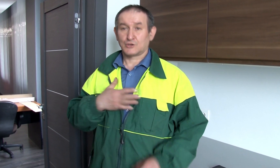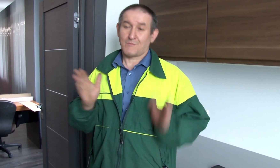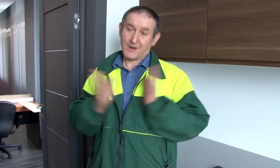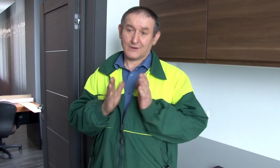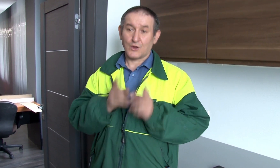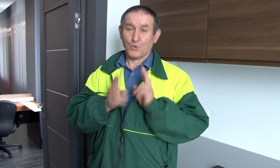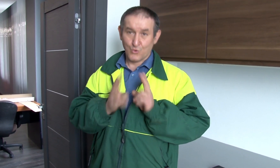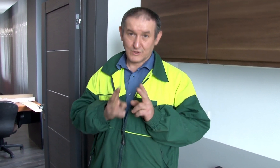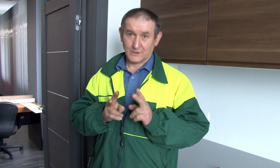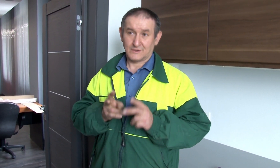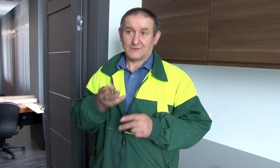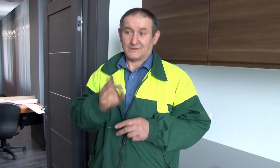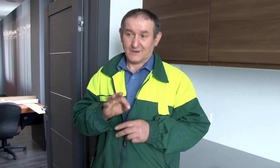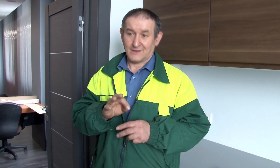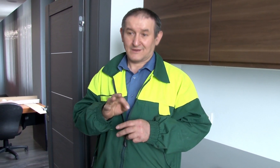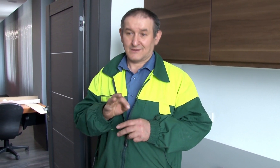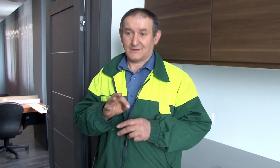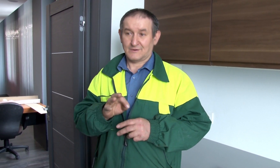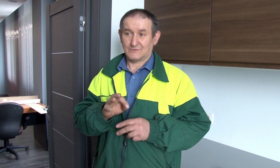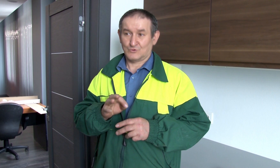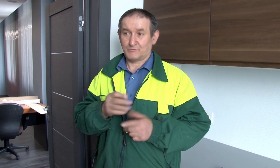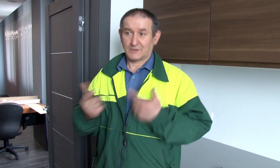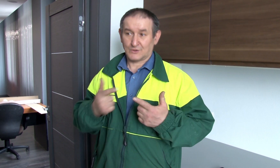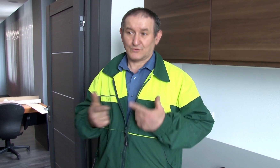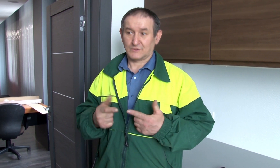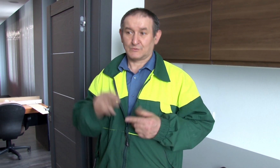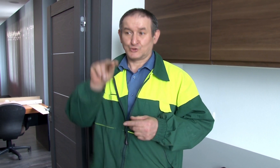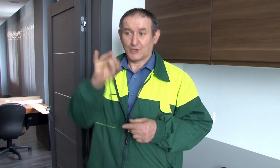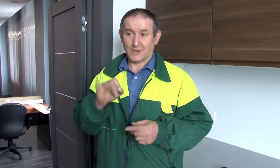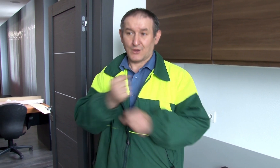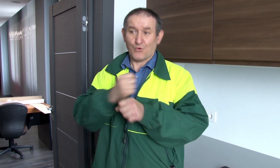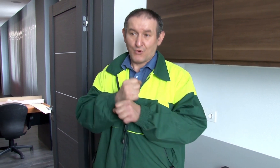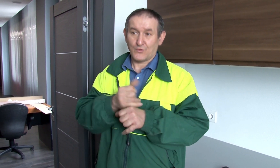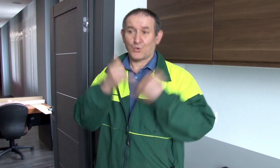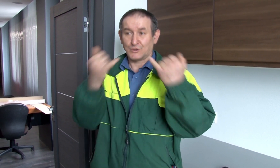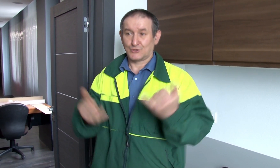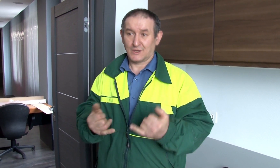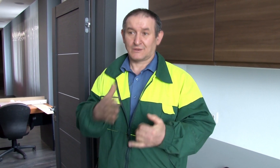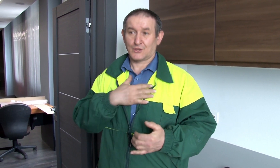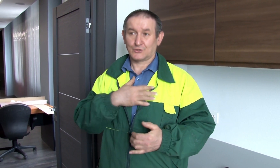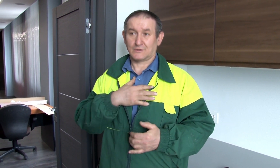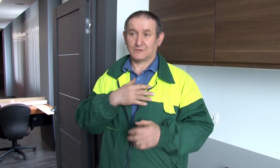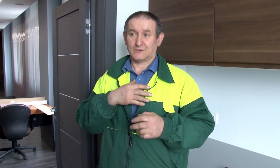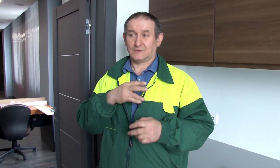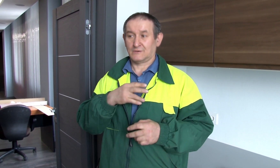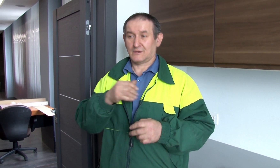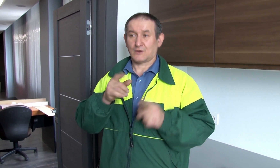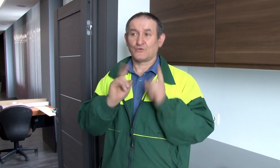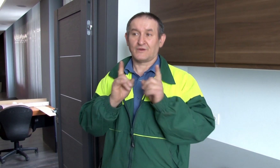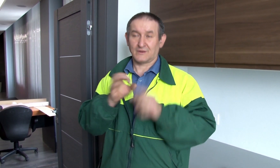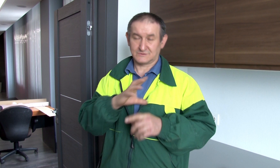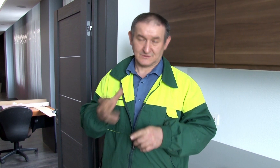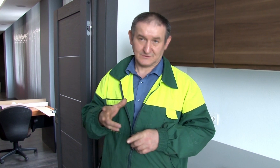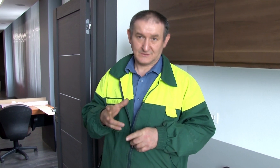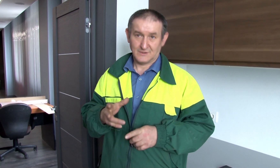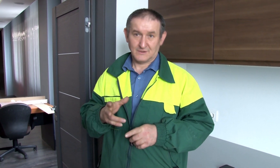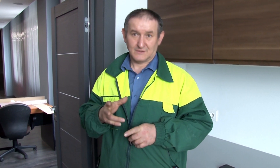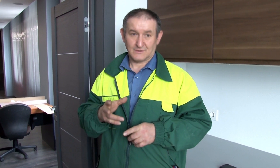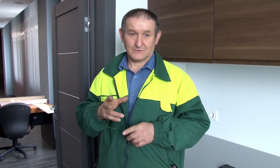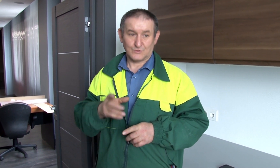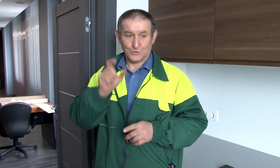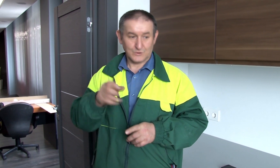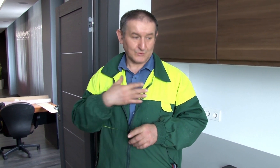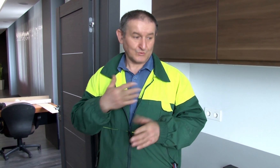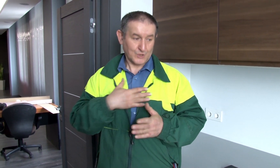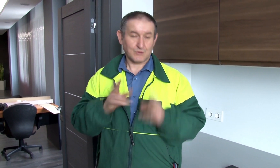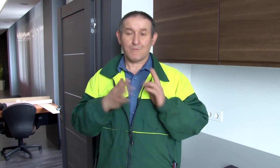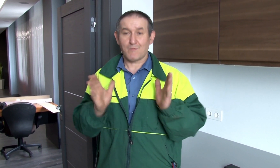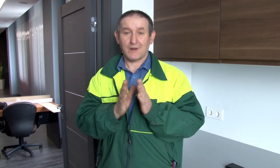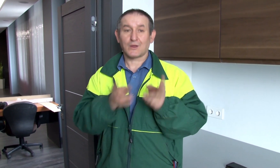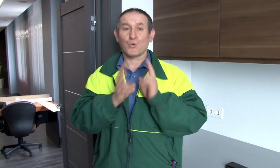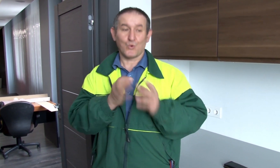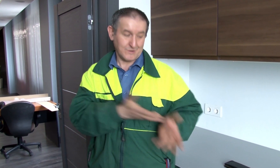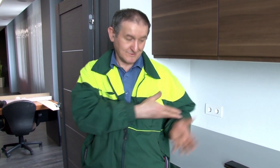Это наша маленькая кухня. Здесь готовят чай-кофе для посетителей конференц-зала.